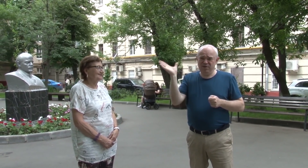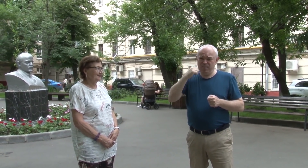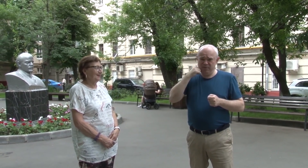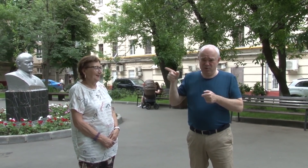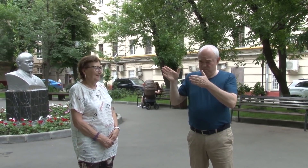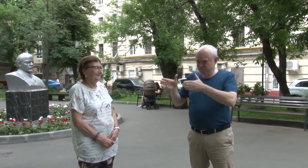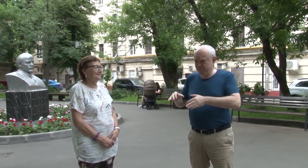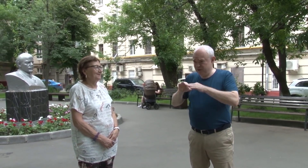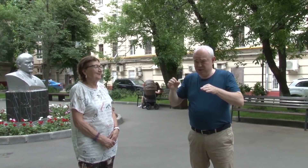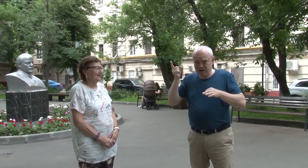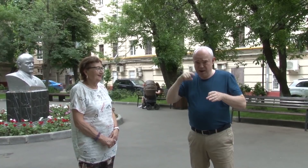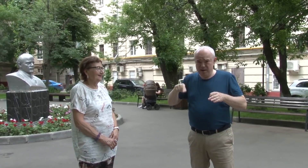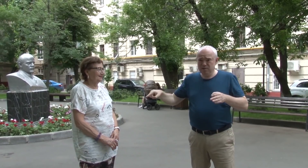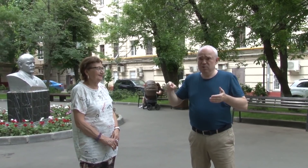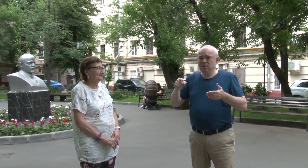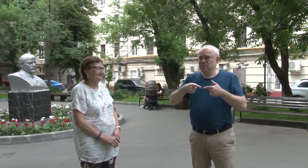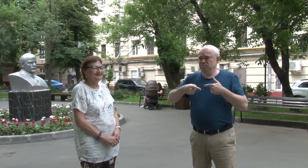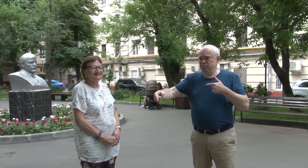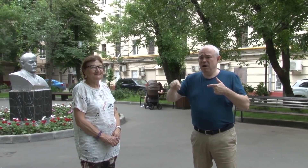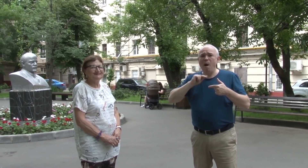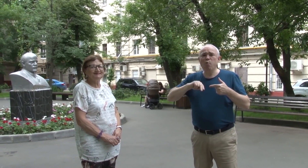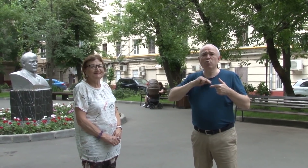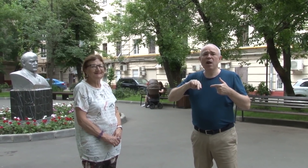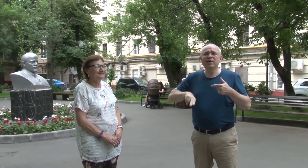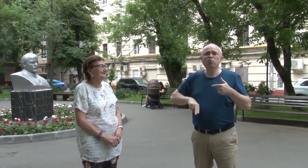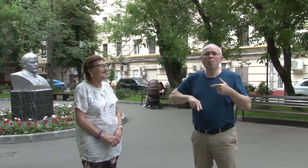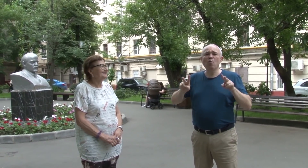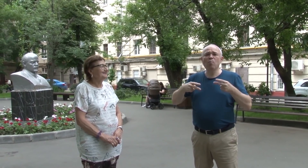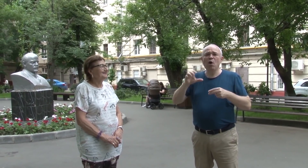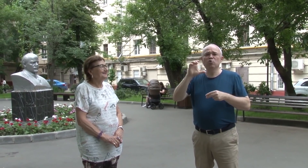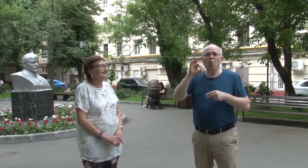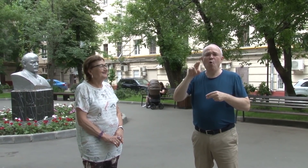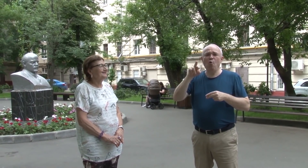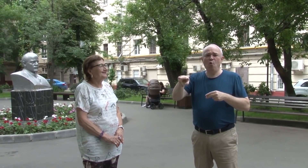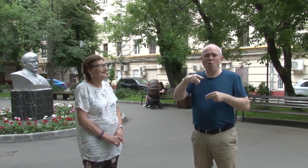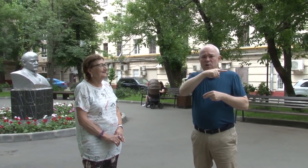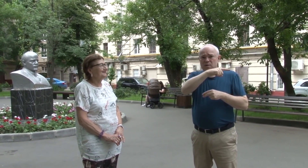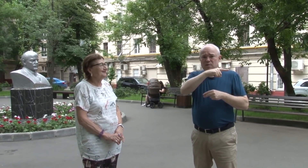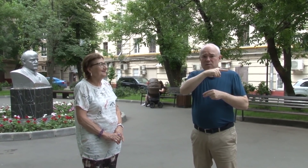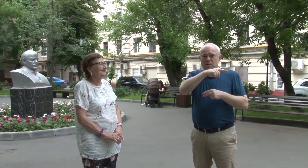Вся глухая Москва ее знает, она работала директором клуба «Сокол»,